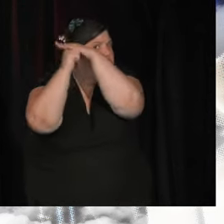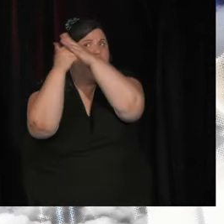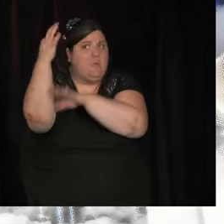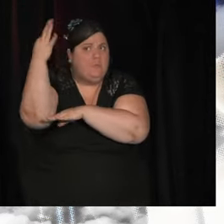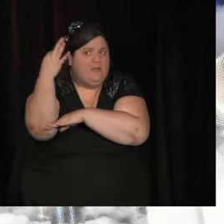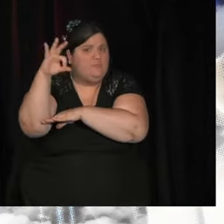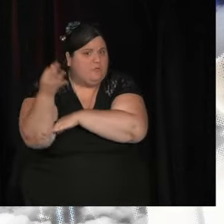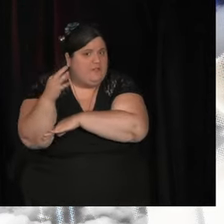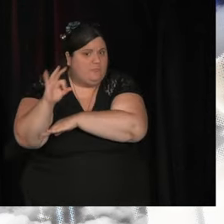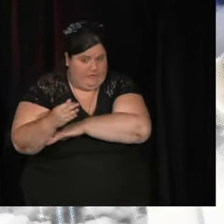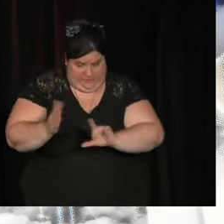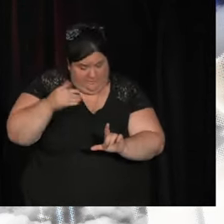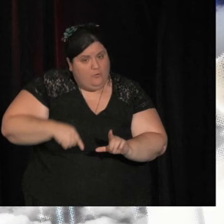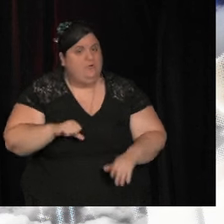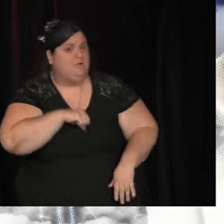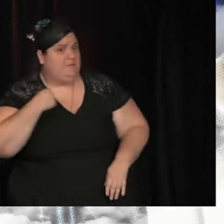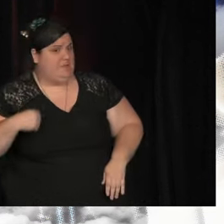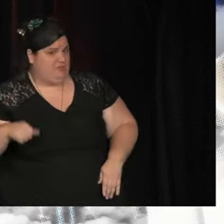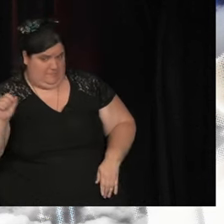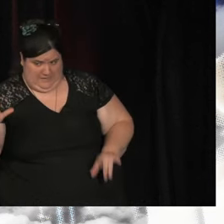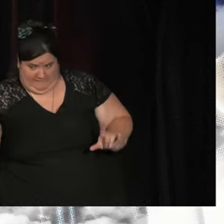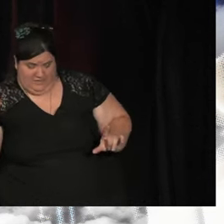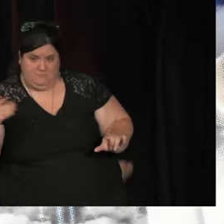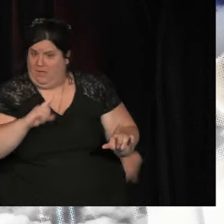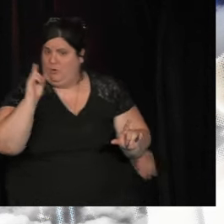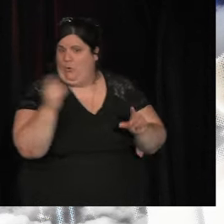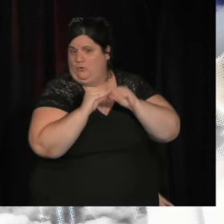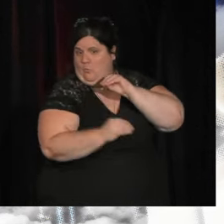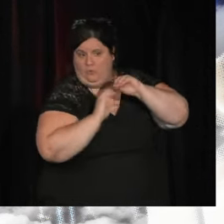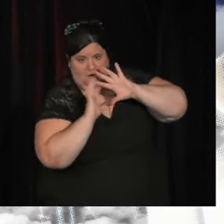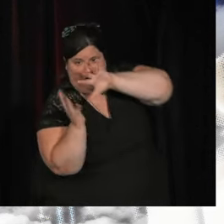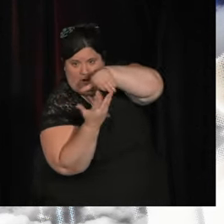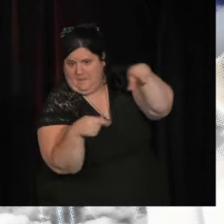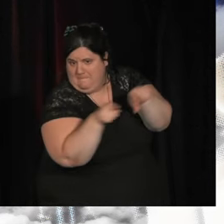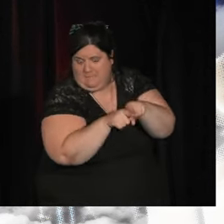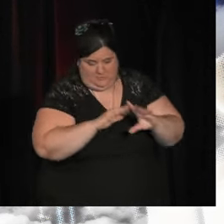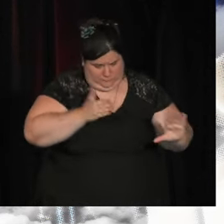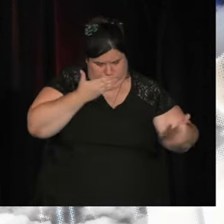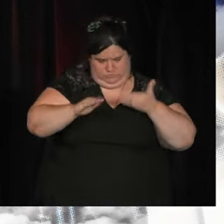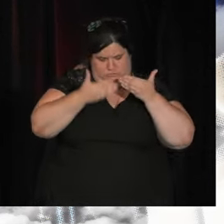Et quand tu l'affiches dans un autre pays, comme ça fonctionne partout pareil, tout le monde le sait. Et il y avait… Je ne sais pas s'ils ont été obligés ou quoi, mais dans Overwatch,